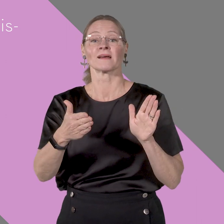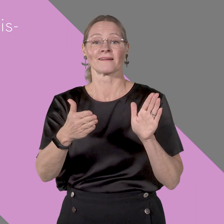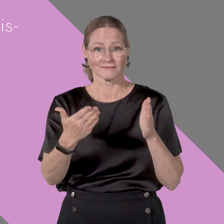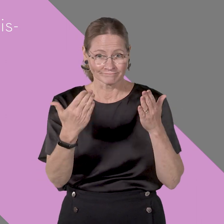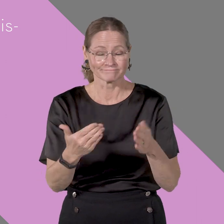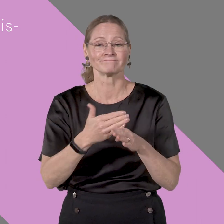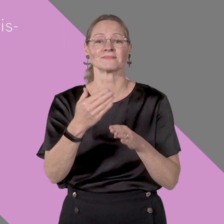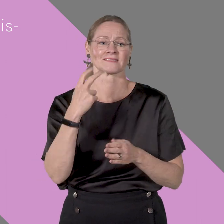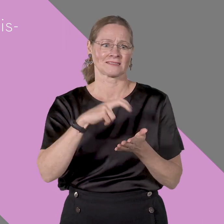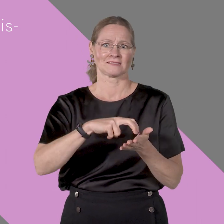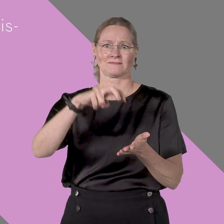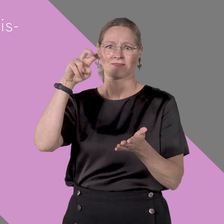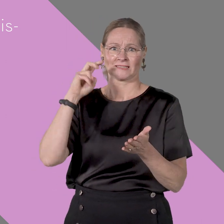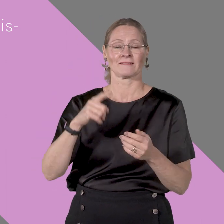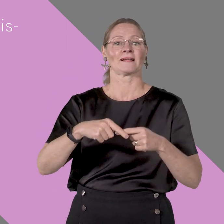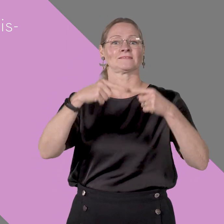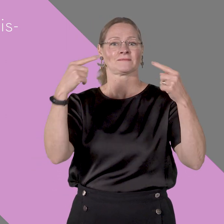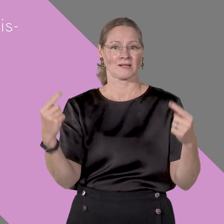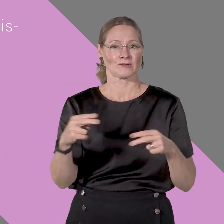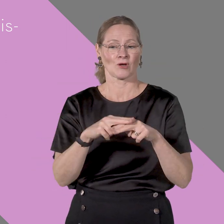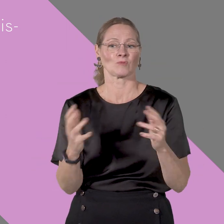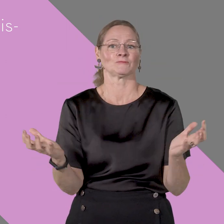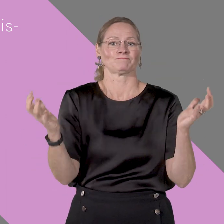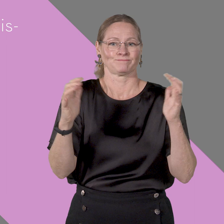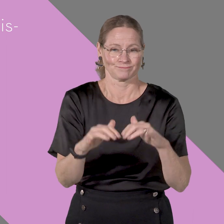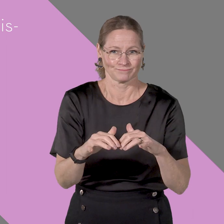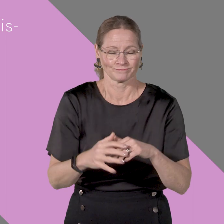ensimmäistä kertaa kesälomatauon jälkeen.